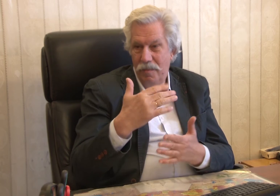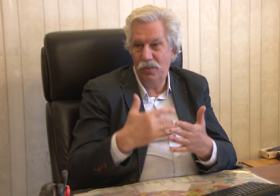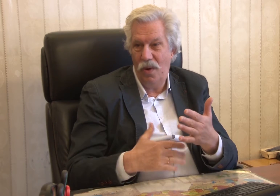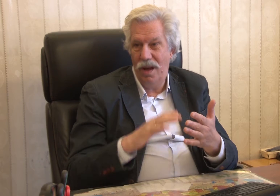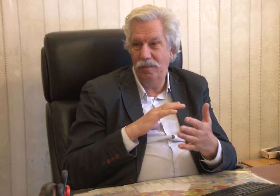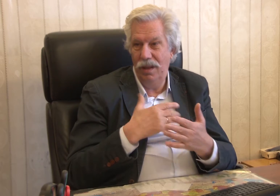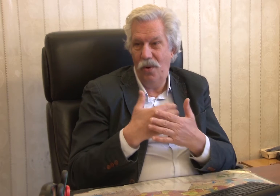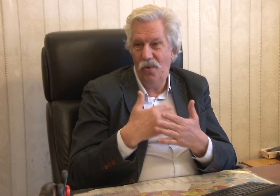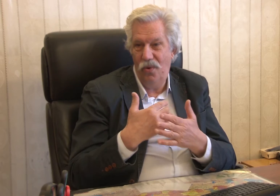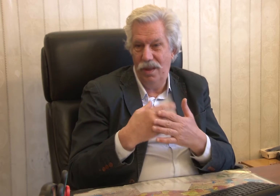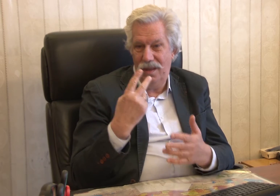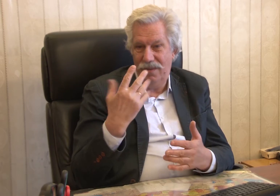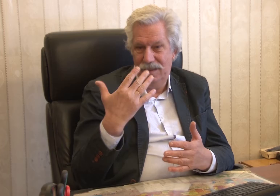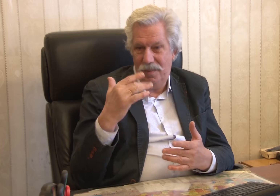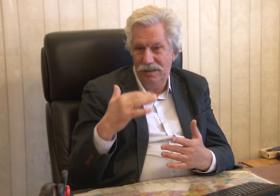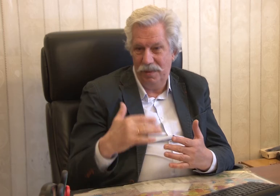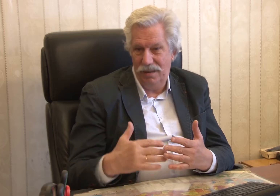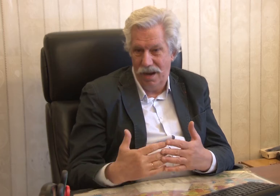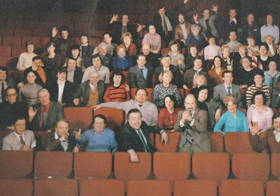в репертуаре было около 25 спектаклей.